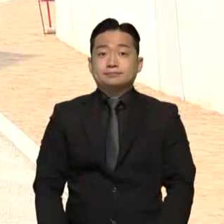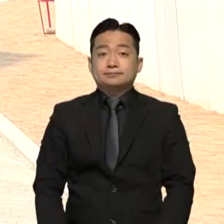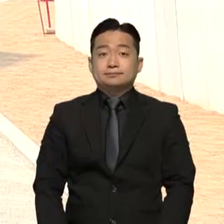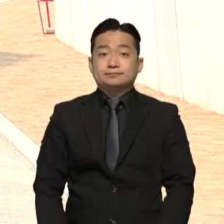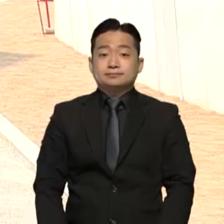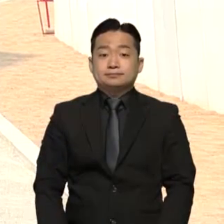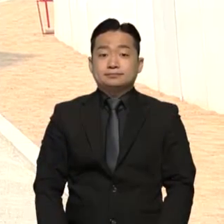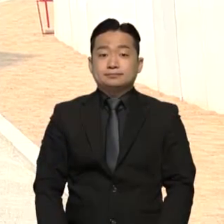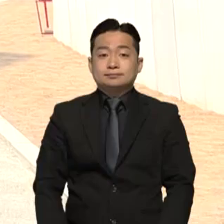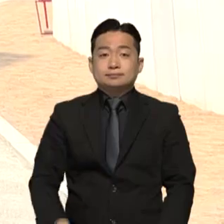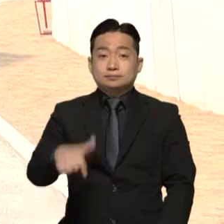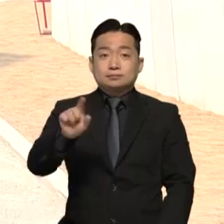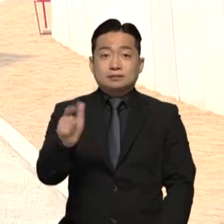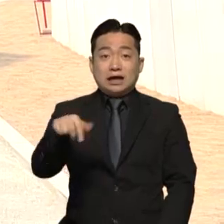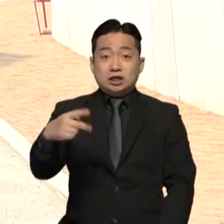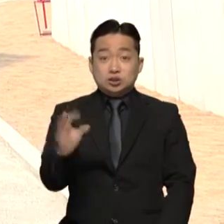(기자) 간송 미술관이 일반에 공개된 건 7년 만입니다.